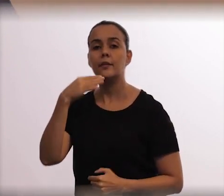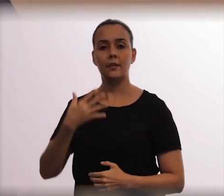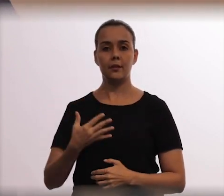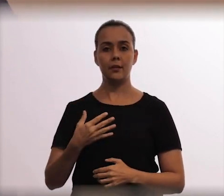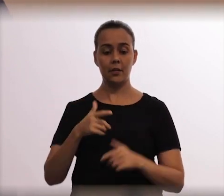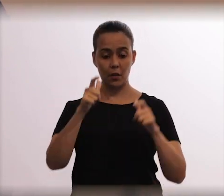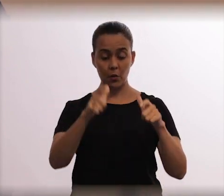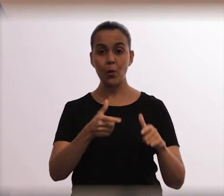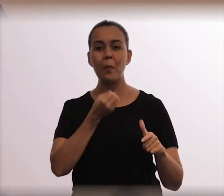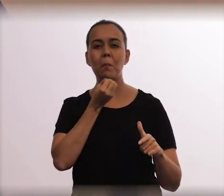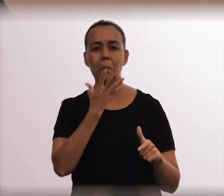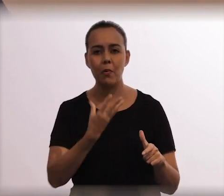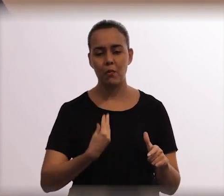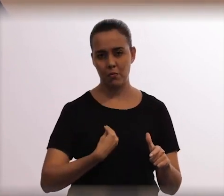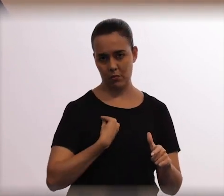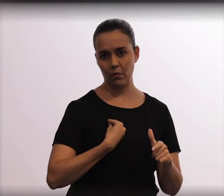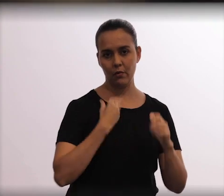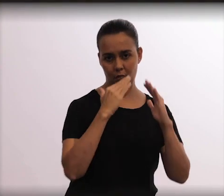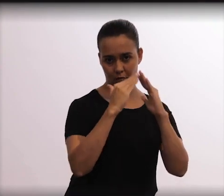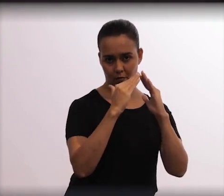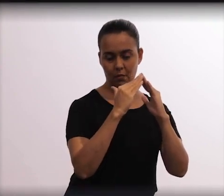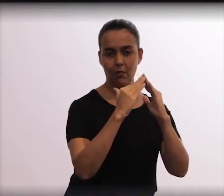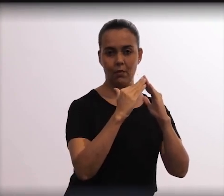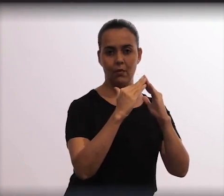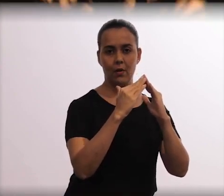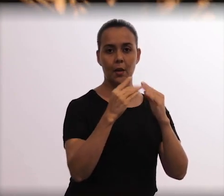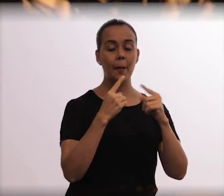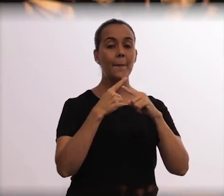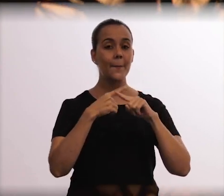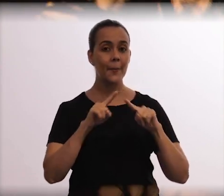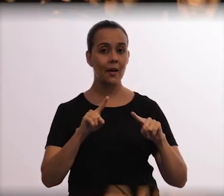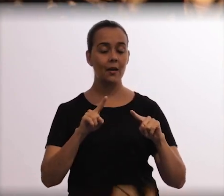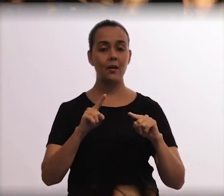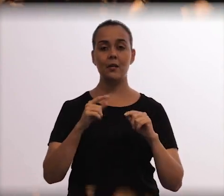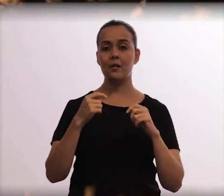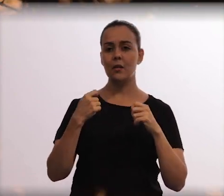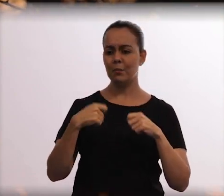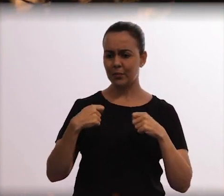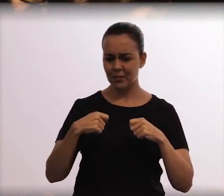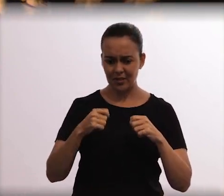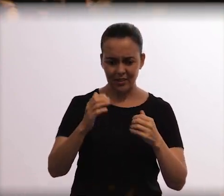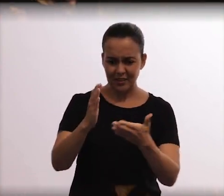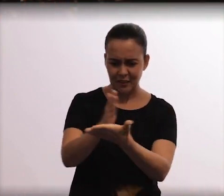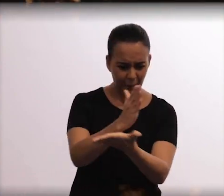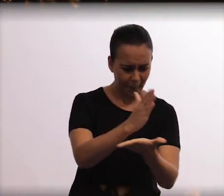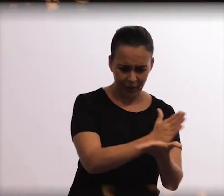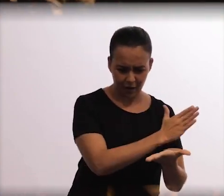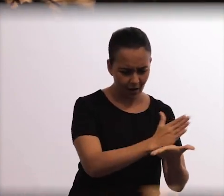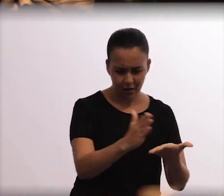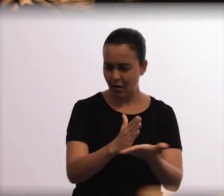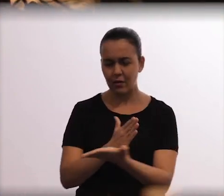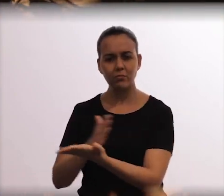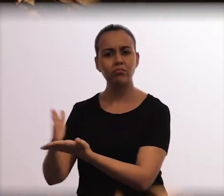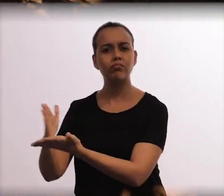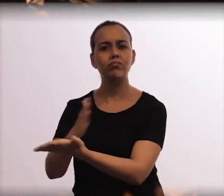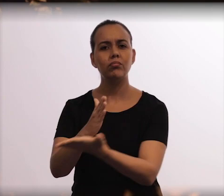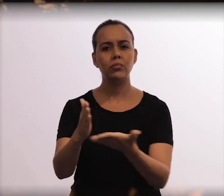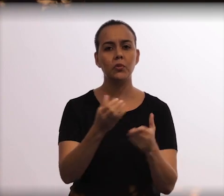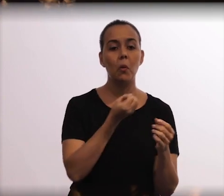mas não dá para dizer, a partir das exceções, que os espaços tenham se fragmentado todo. E tem um discurso muito forte hoje,